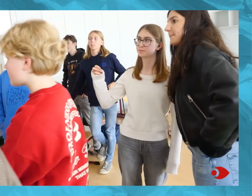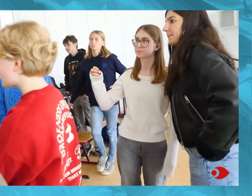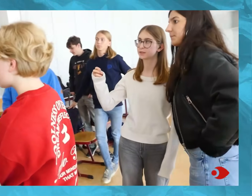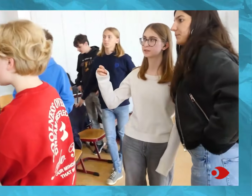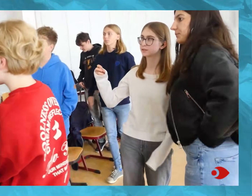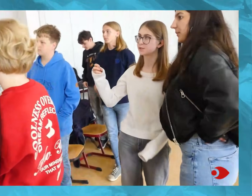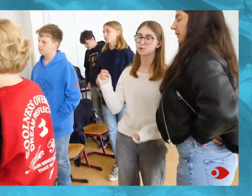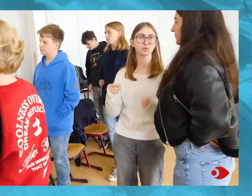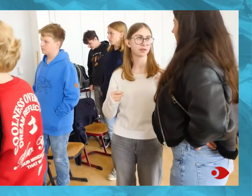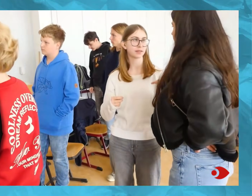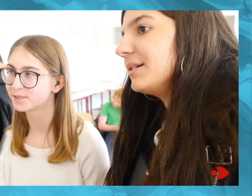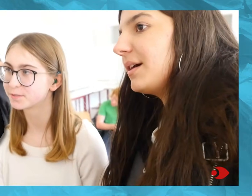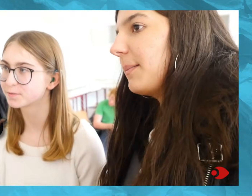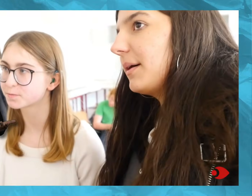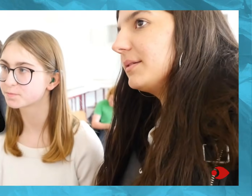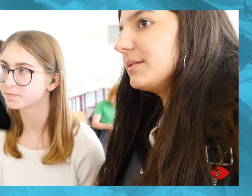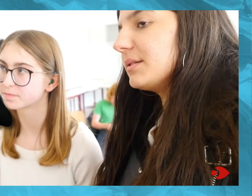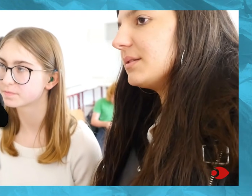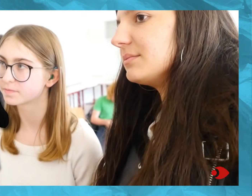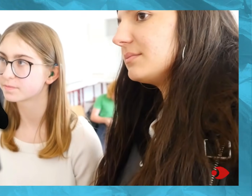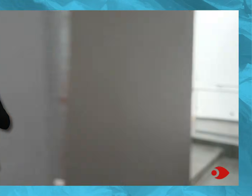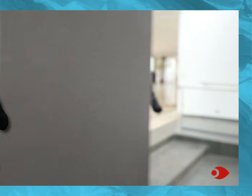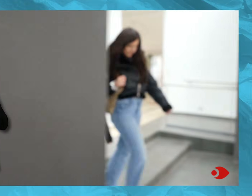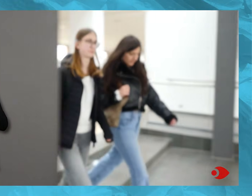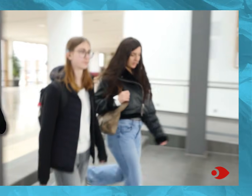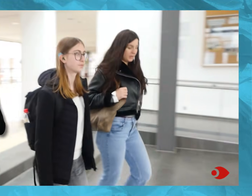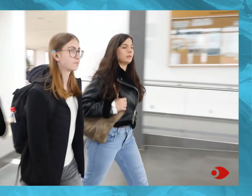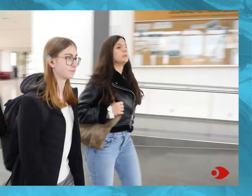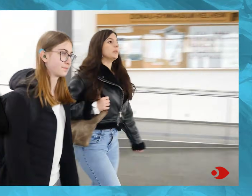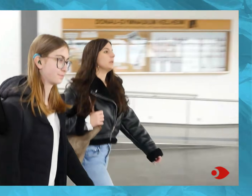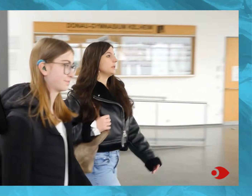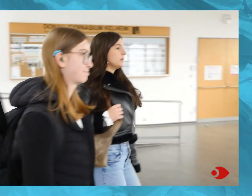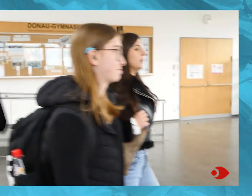Wir haben gelernt: Demokratie heißt, dass jeder mitreden darf, in der Schule und im Land.